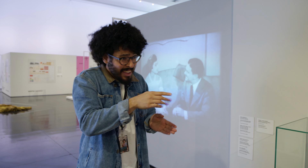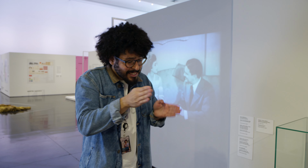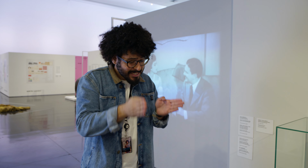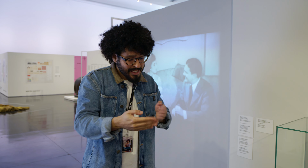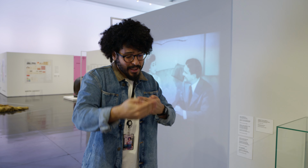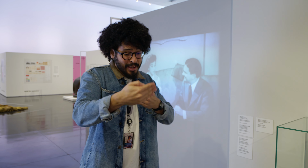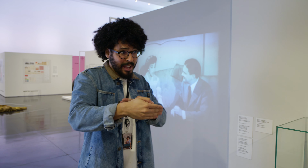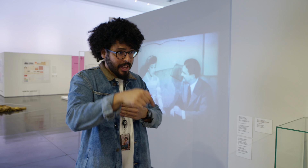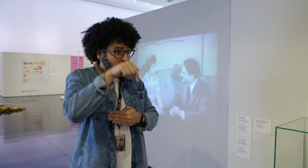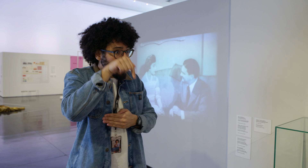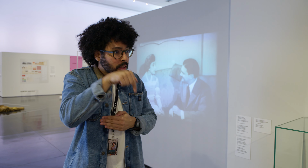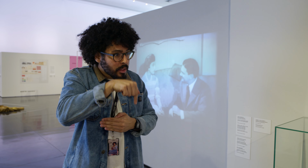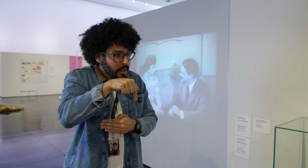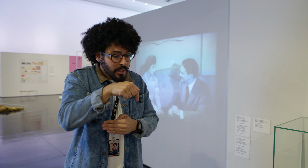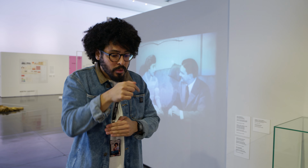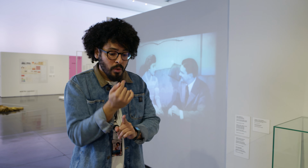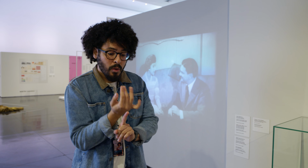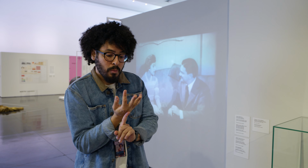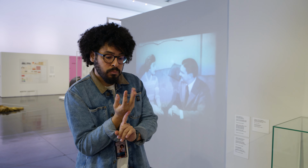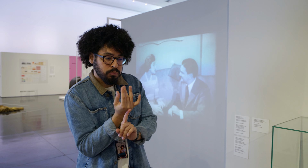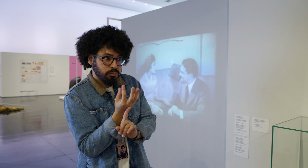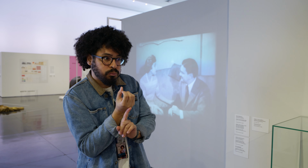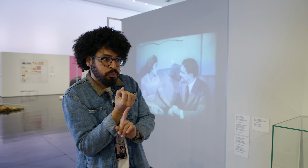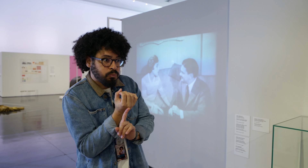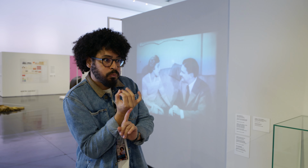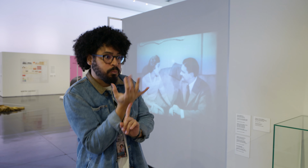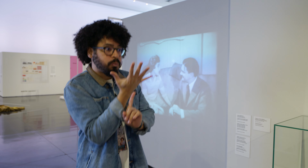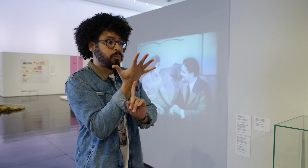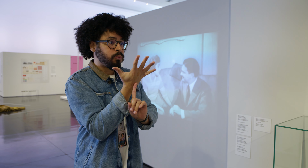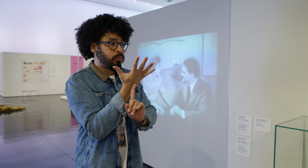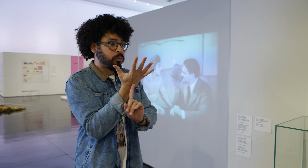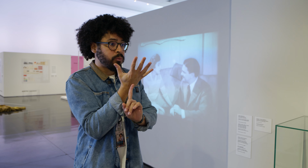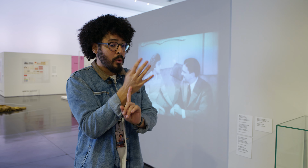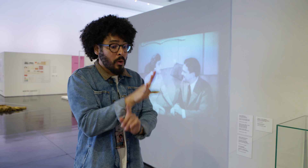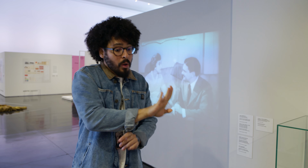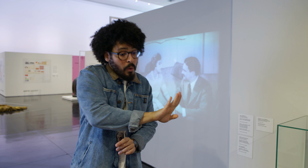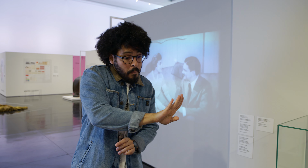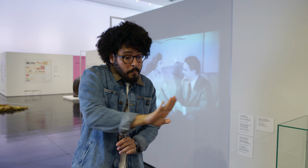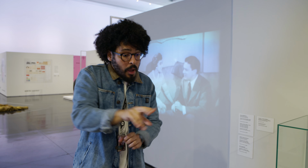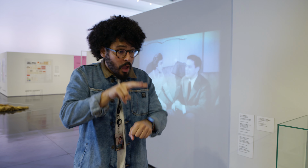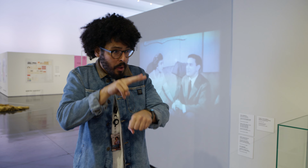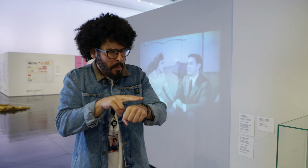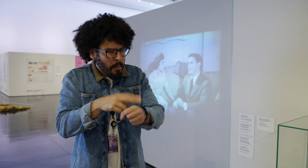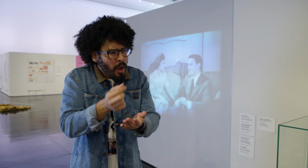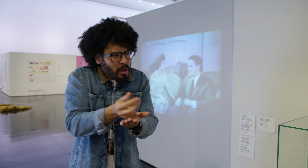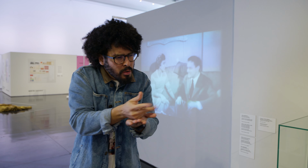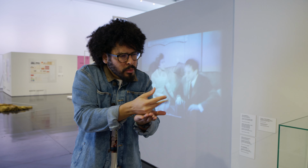Aqui dentro acende-se uma vela que vai projetar esses desenhos feitos num vidro ou em outro material transparente que vai passar